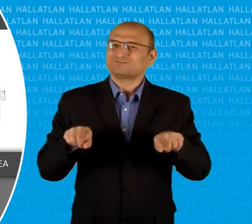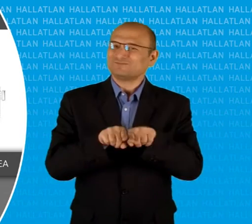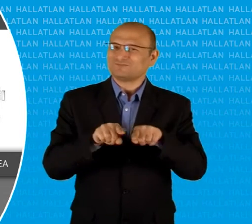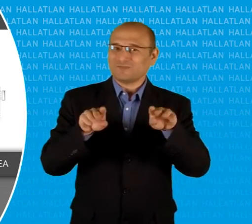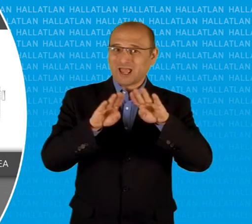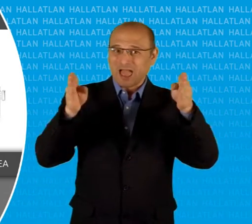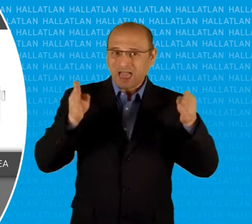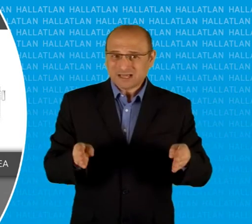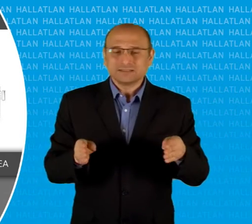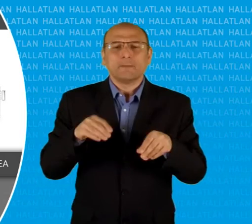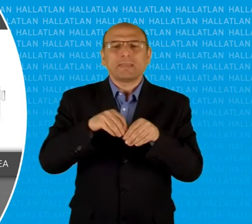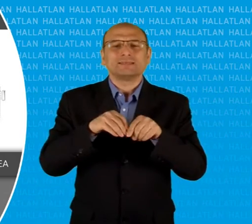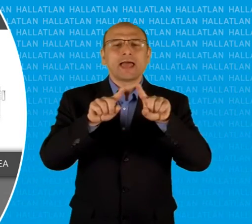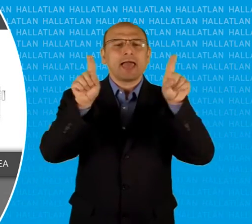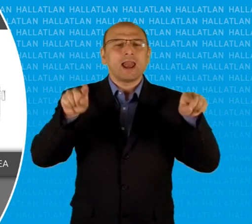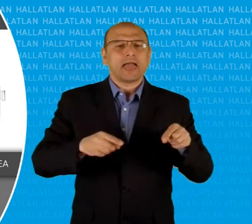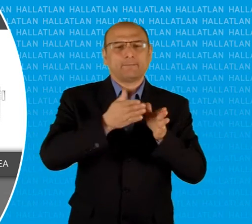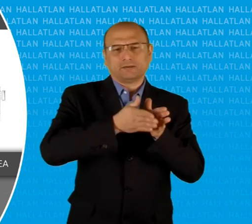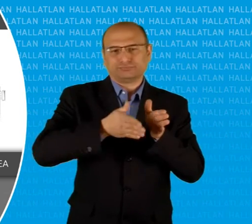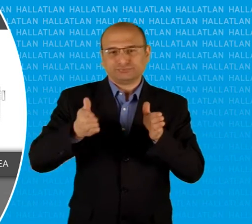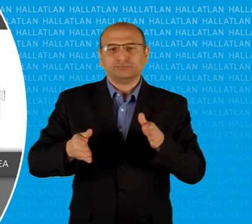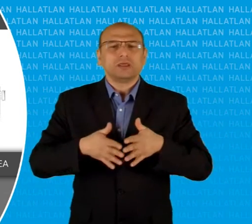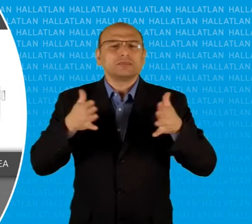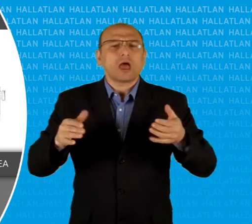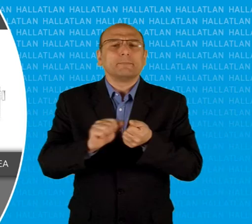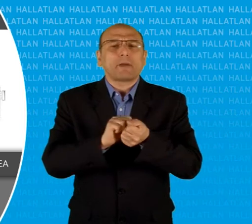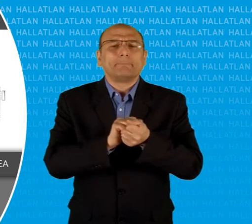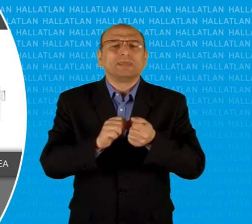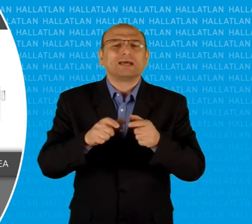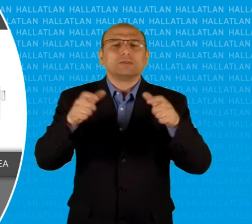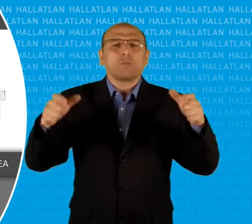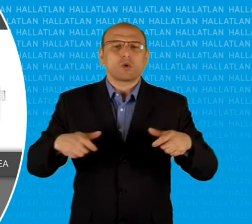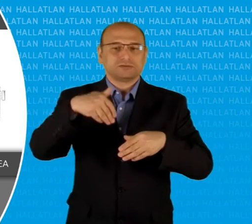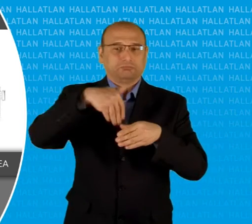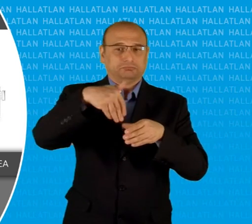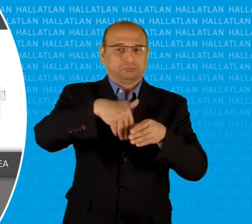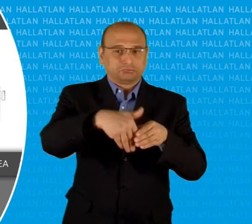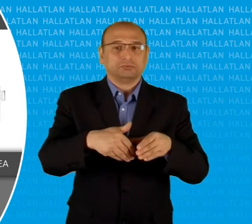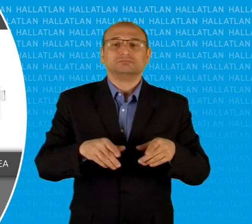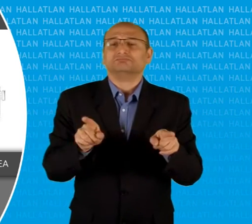Egy ilyen ház elemei elférnek egy nagy papírdobozban,